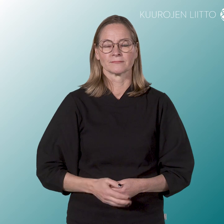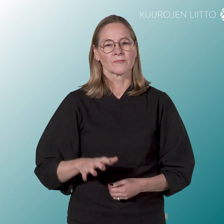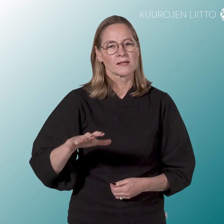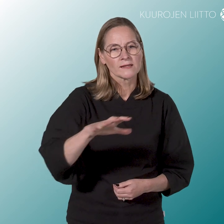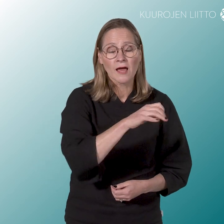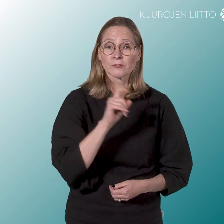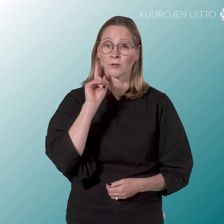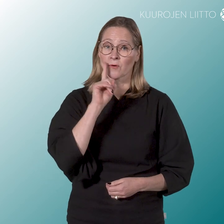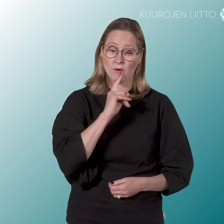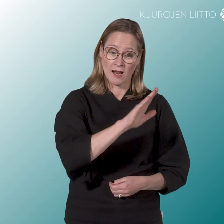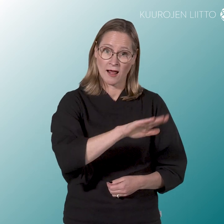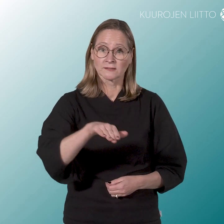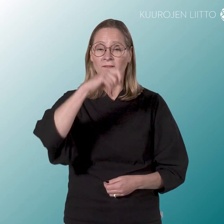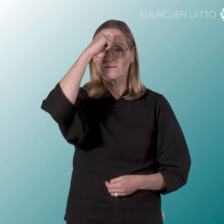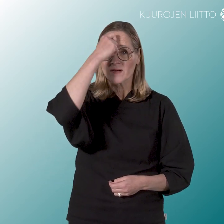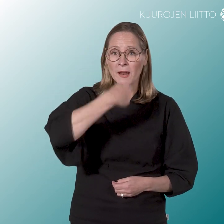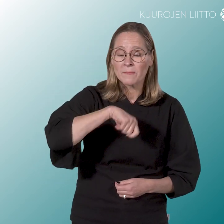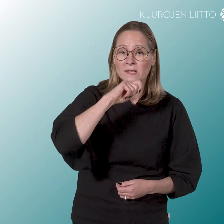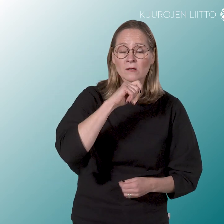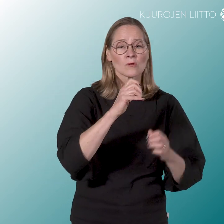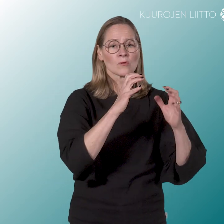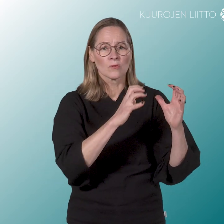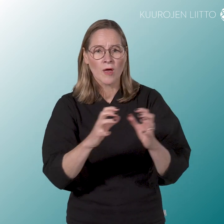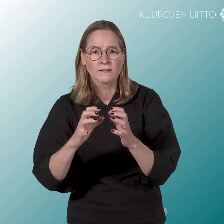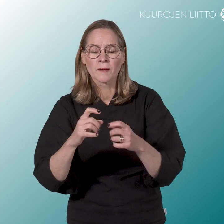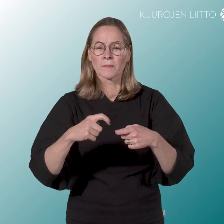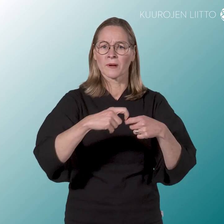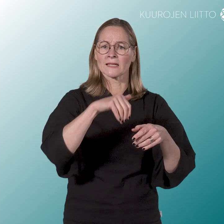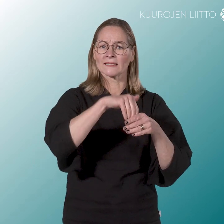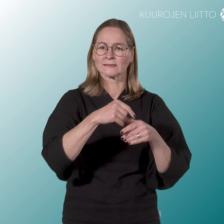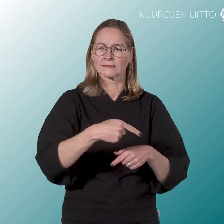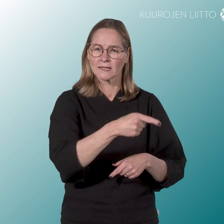Kaikille kuurojen lasten vanhemmille, huoltajille ja perheenjäsenille -